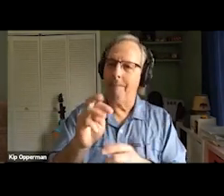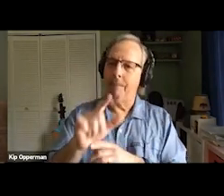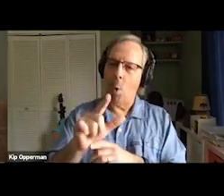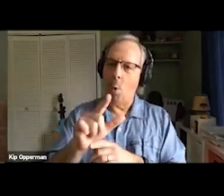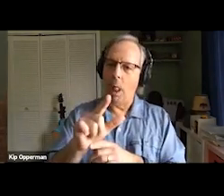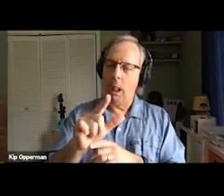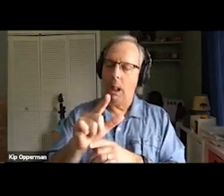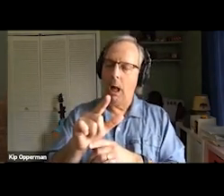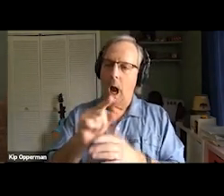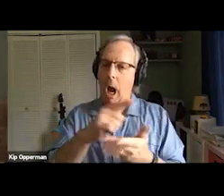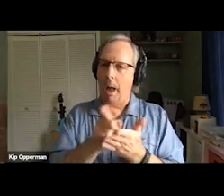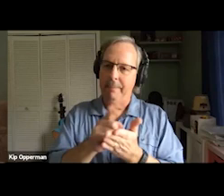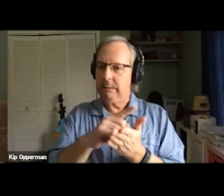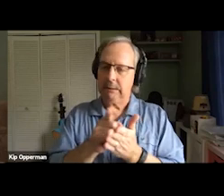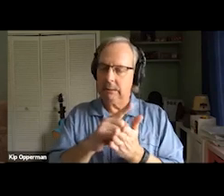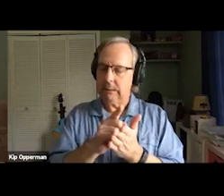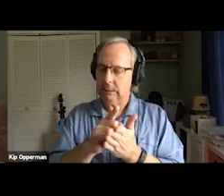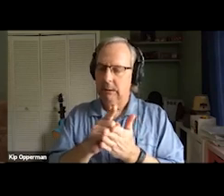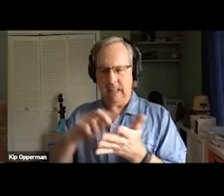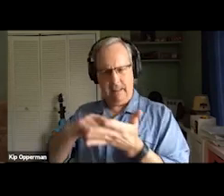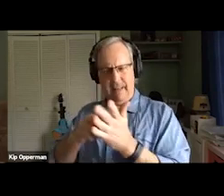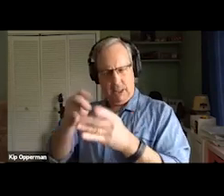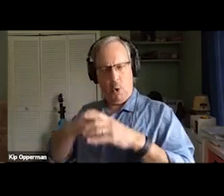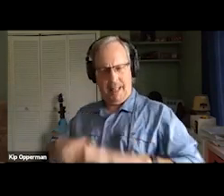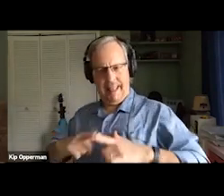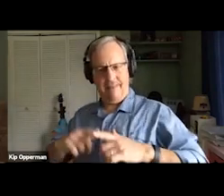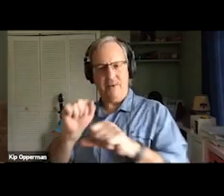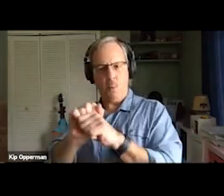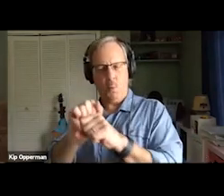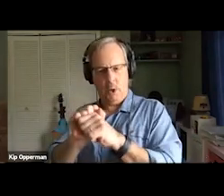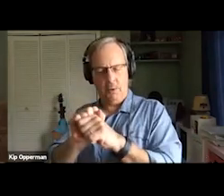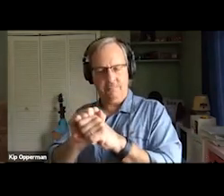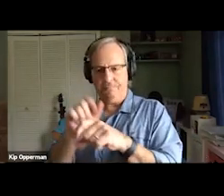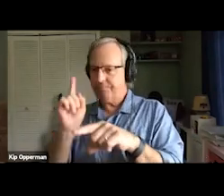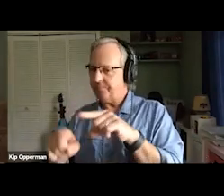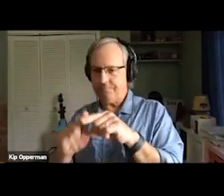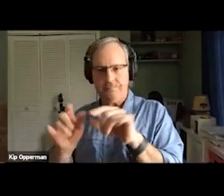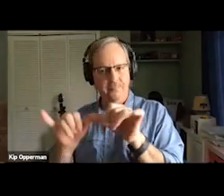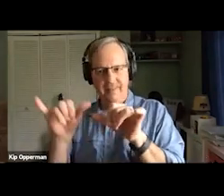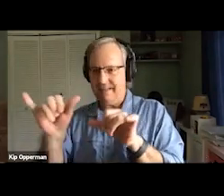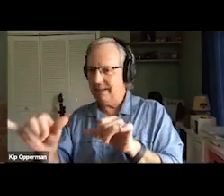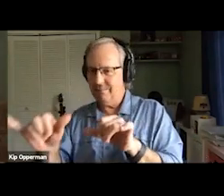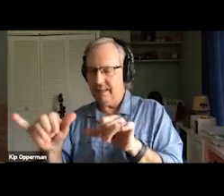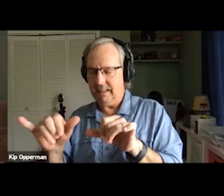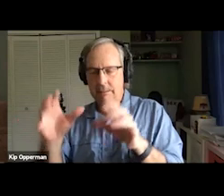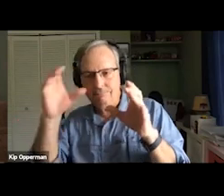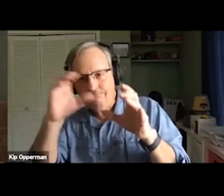el significado que tenemos en la vida y en nuestro trabajo, excepto lo que no podemos mantenernos en forma y luego buscar el crecimiento a través de este esfuerzo.